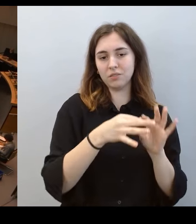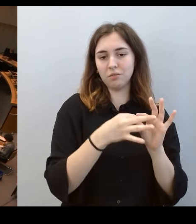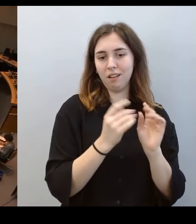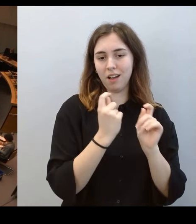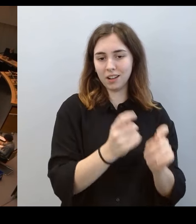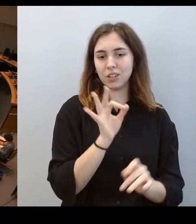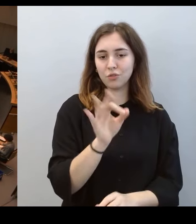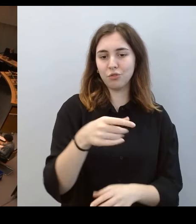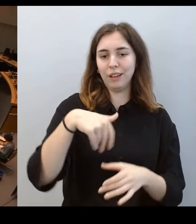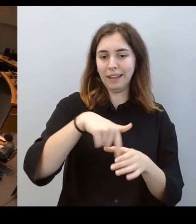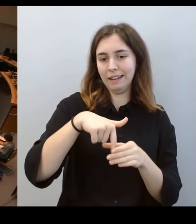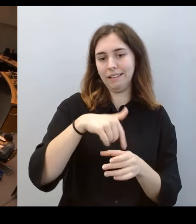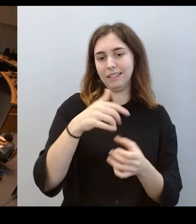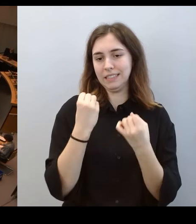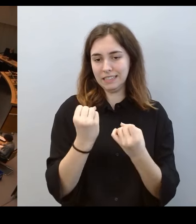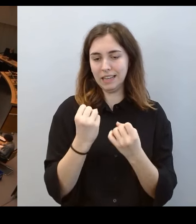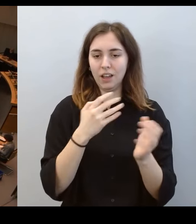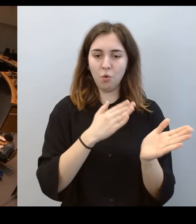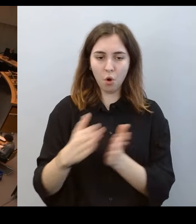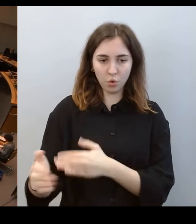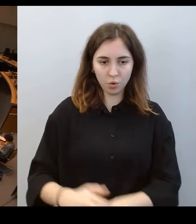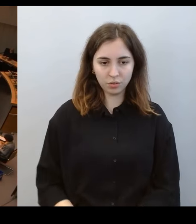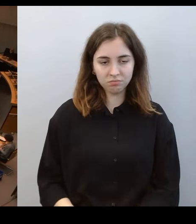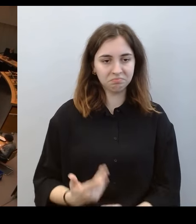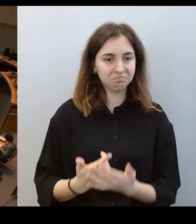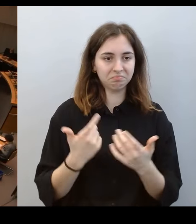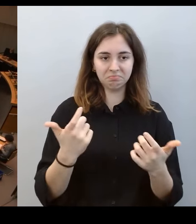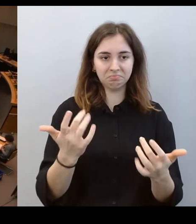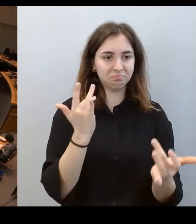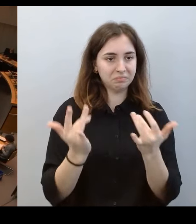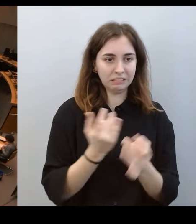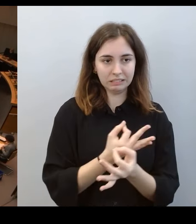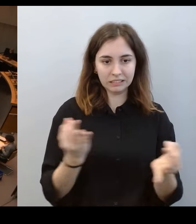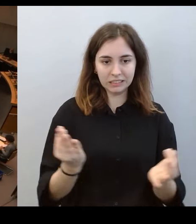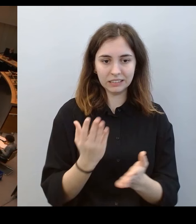Widerspruch hierzu höre ich nicht. Dann verfahren wir so, dann darf ich noch nachliefern.